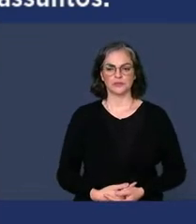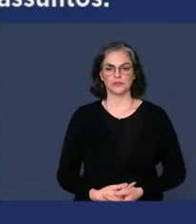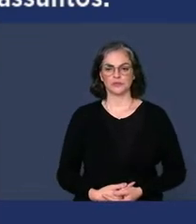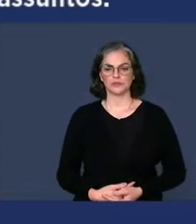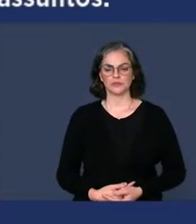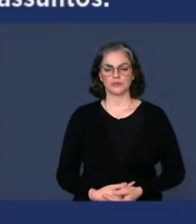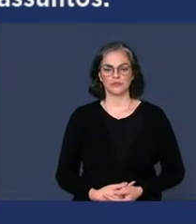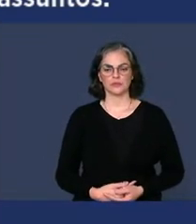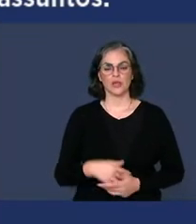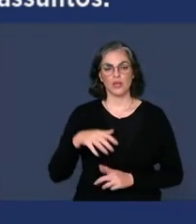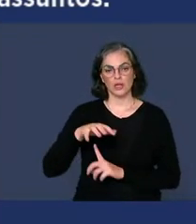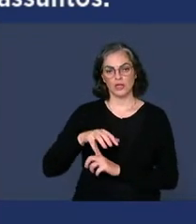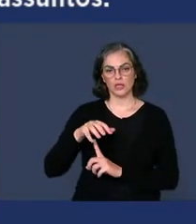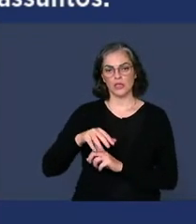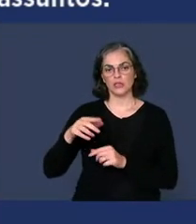RELIGIOSIDADE NA REGIÃO SUL